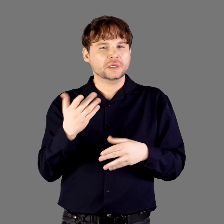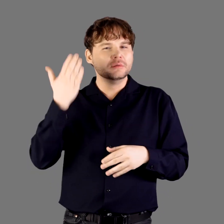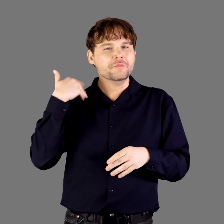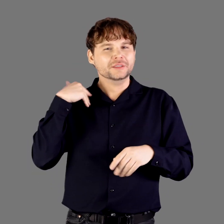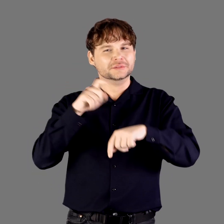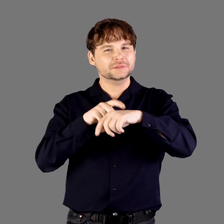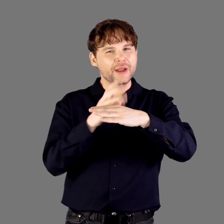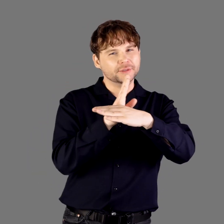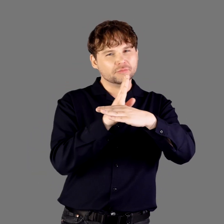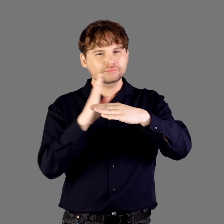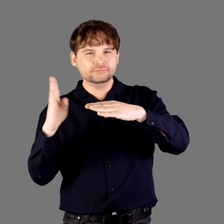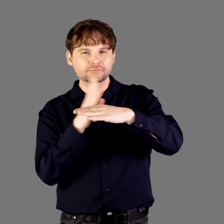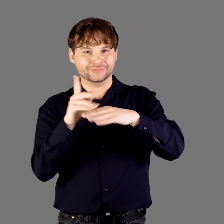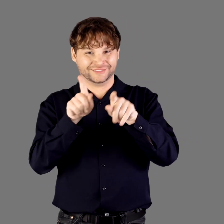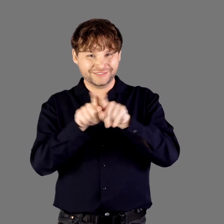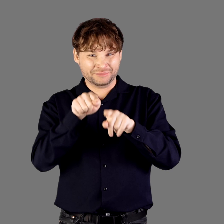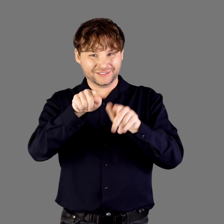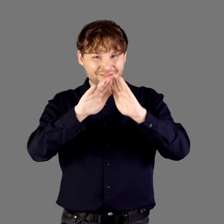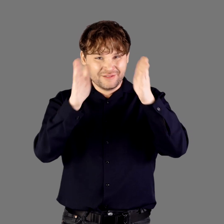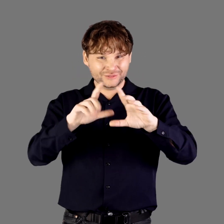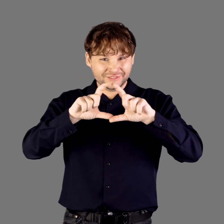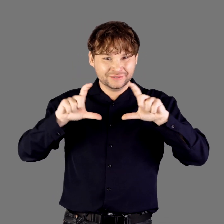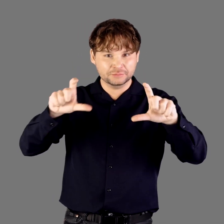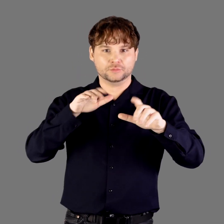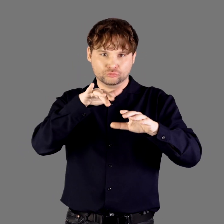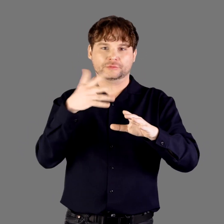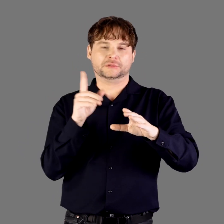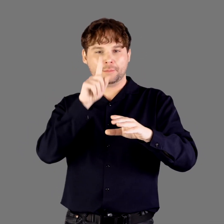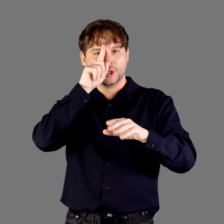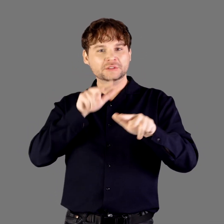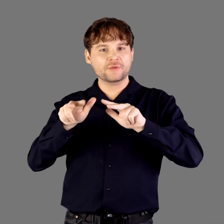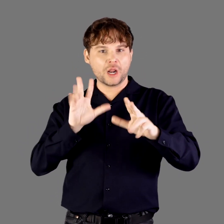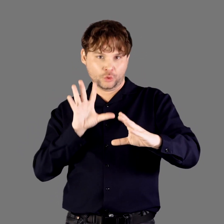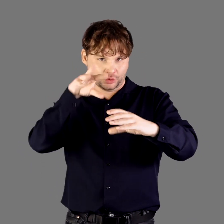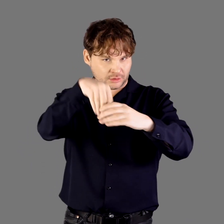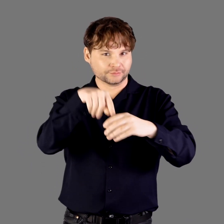war hier auch die Polizeiverwaltung untergebracht.